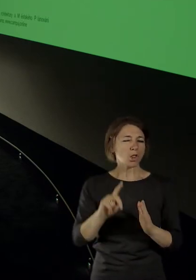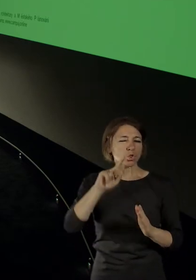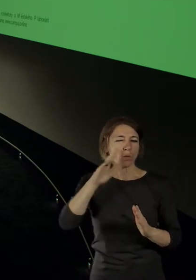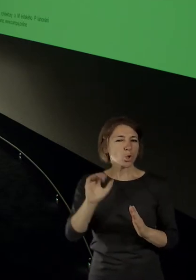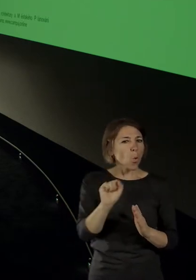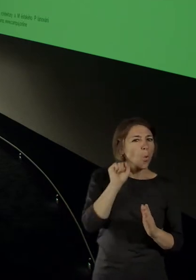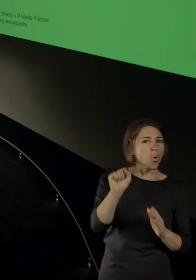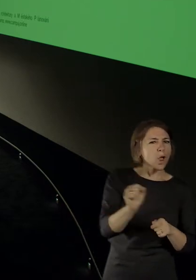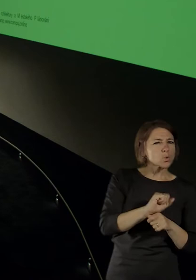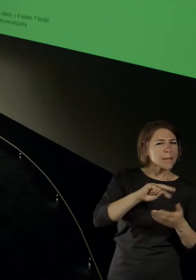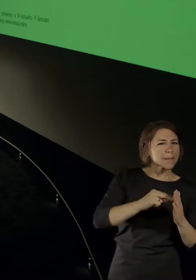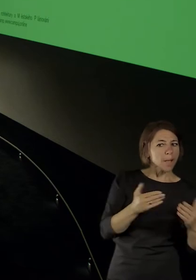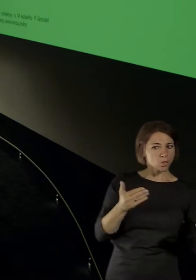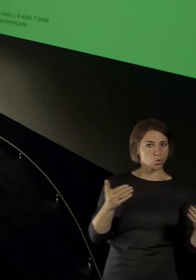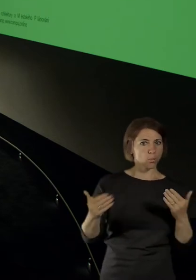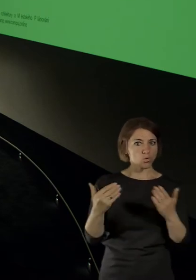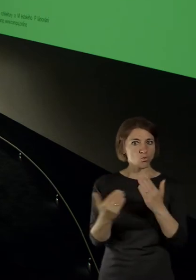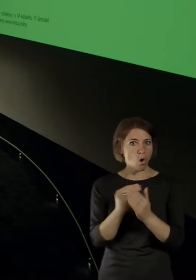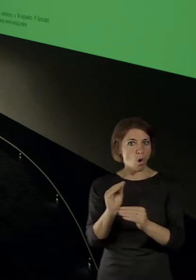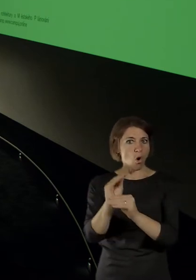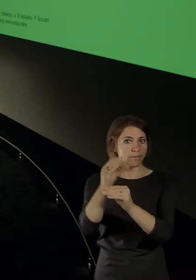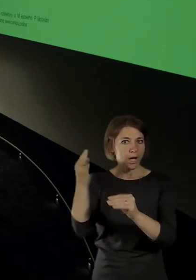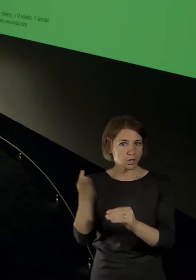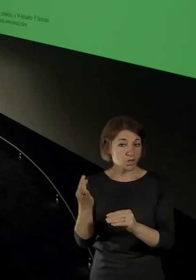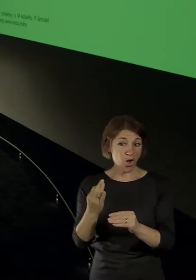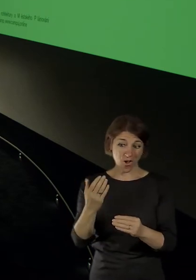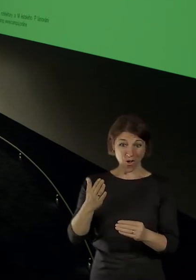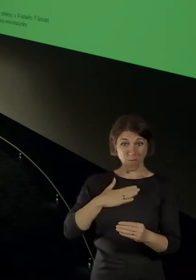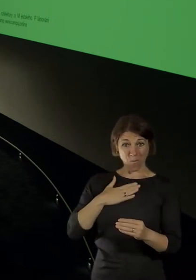Uvidíte, že ten náš skutečně vypadá už jako město, jako mapa,